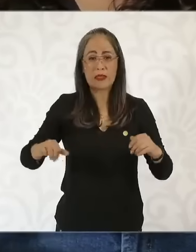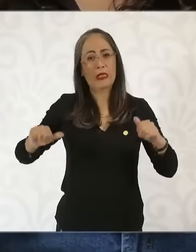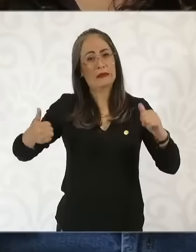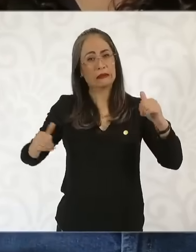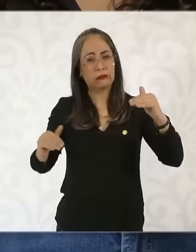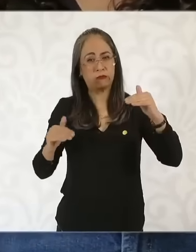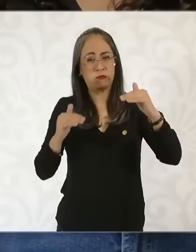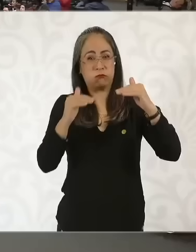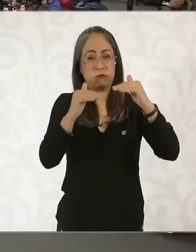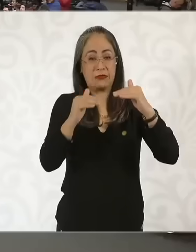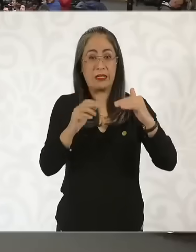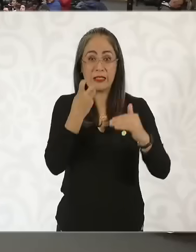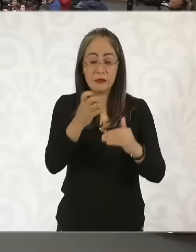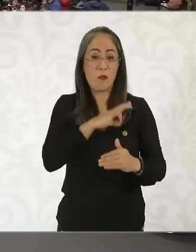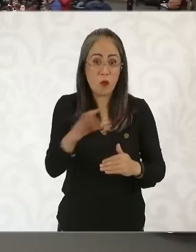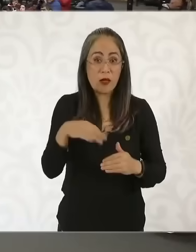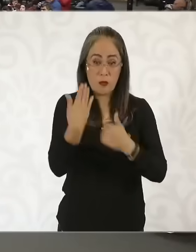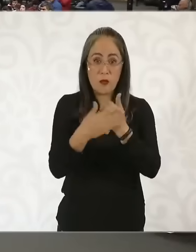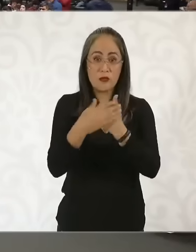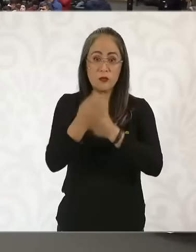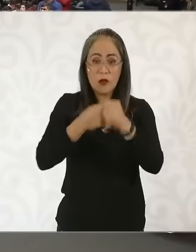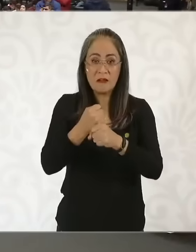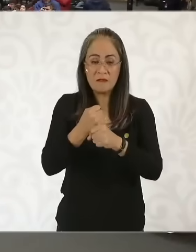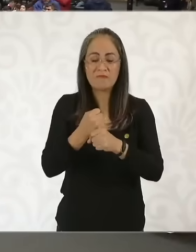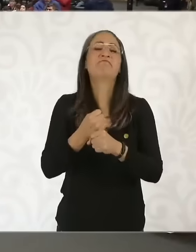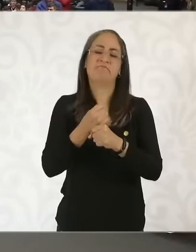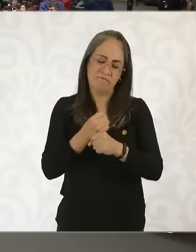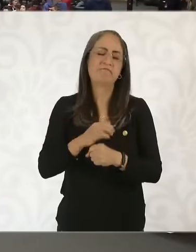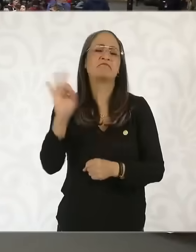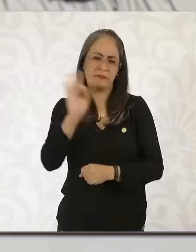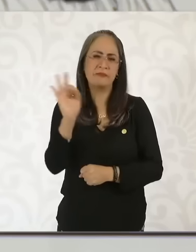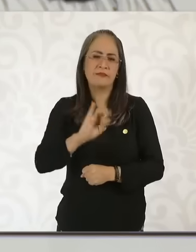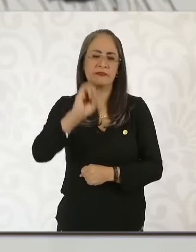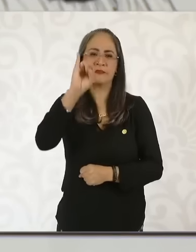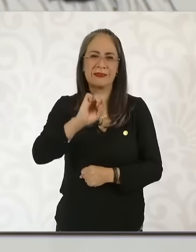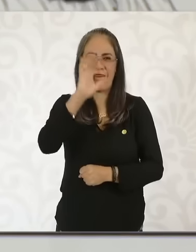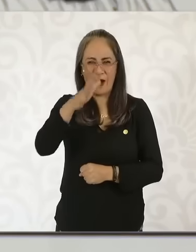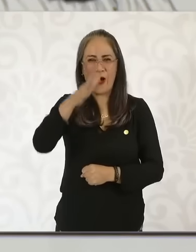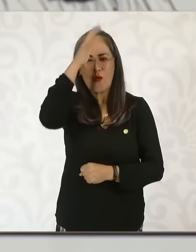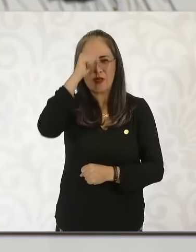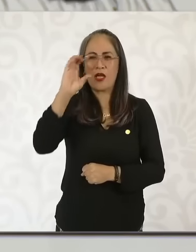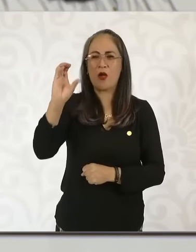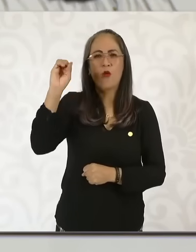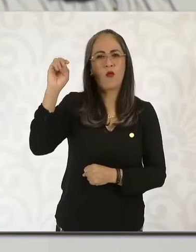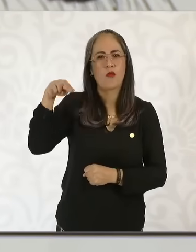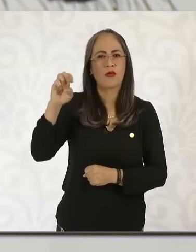año. Es muy probable. Pues vamos a ver. Eh, lo que sabemos es que recuerden que CONEVAL ya no existe,